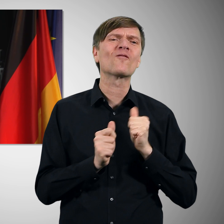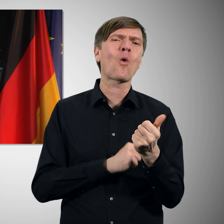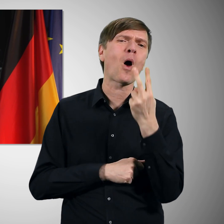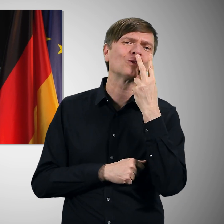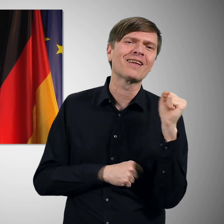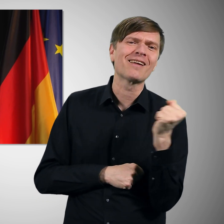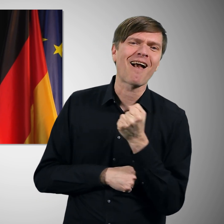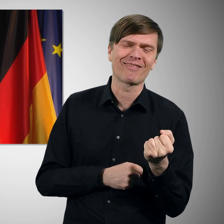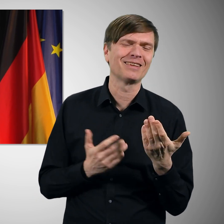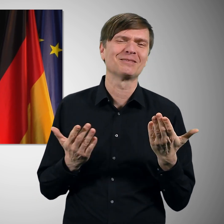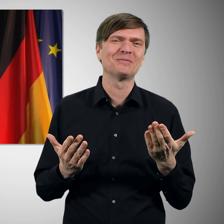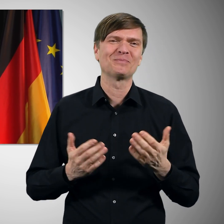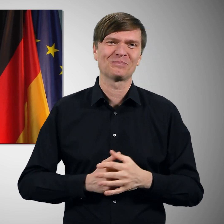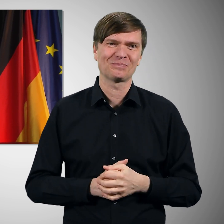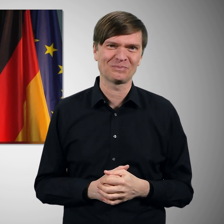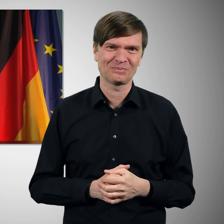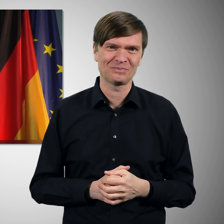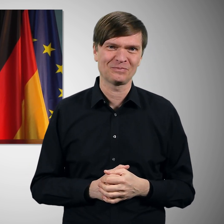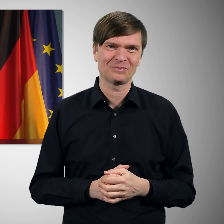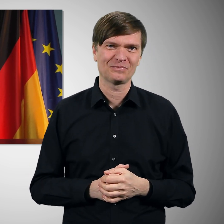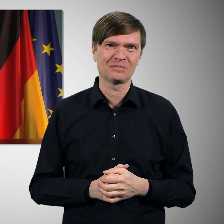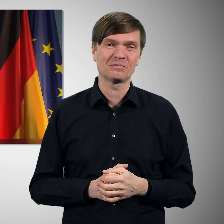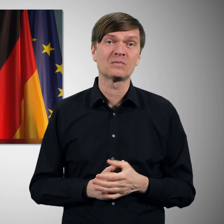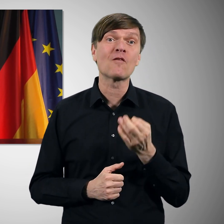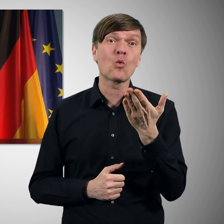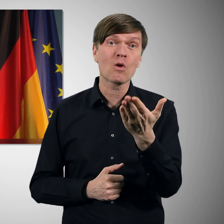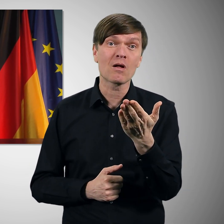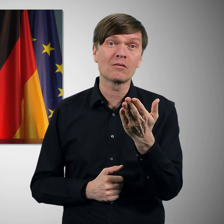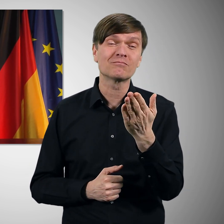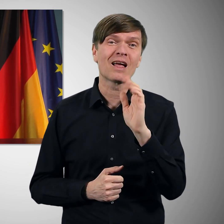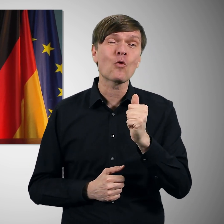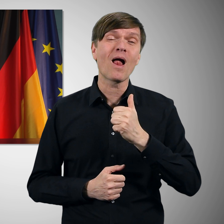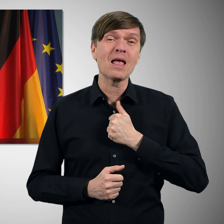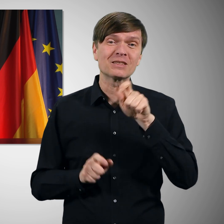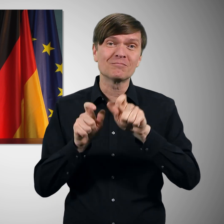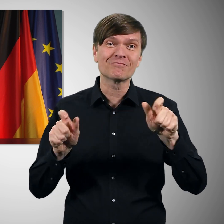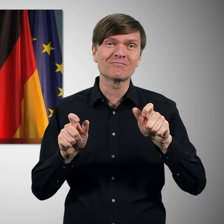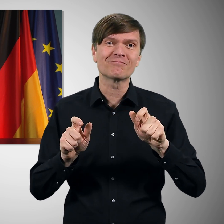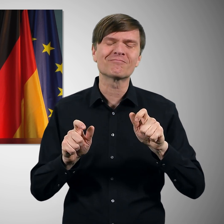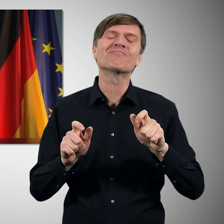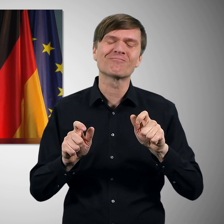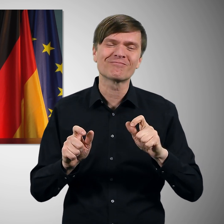am Vorabend dieses neuen Jahres, vorstellen. Ihnen und Ihren Liebsten wünsche ich von ganzem Herzen